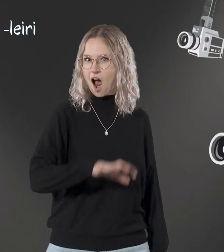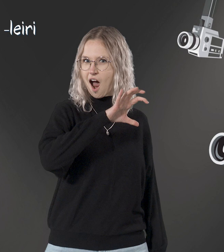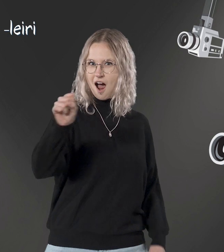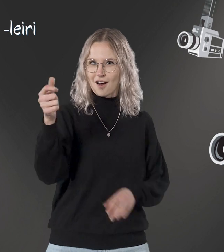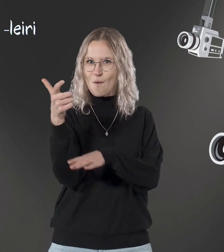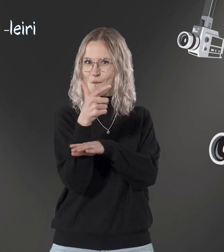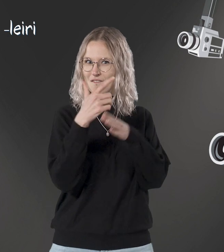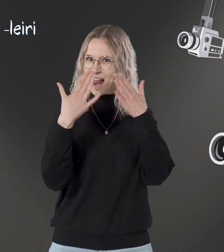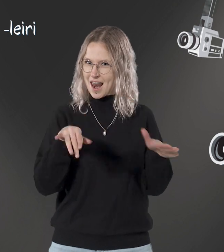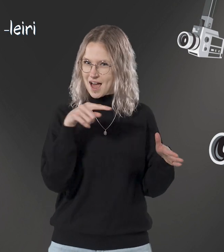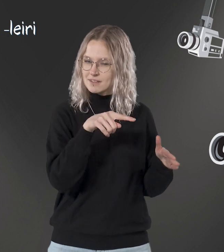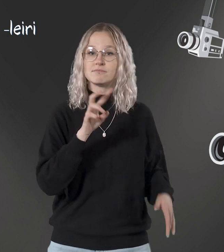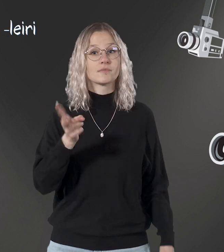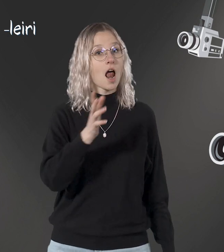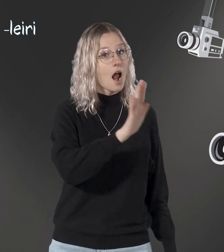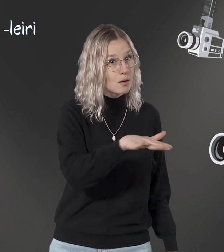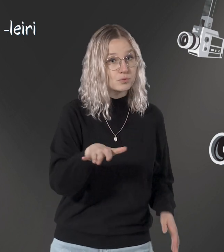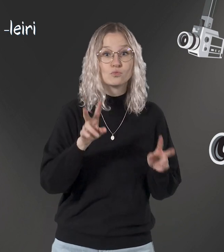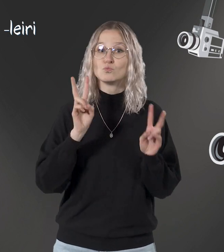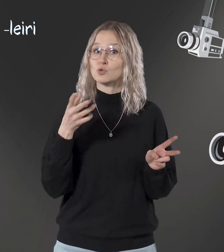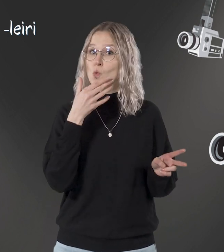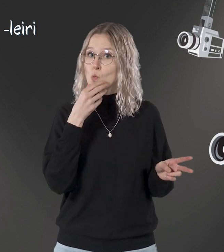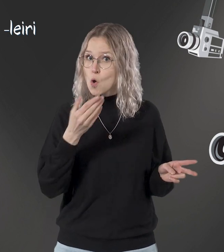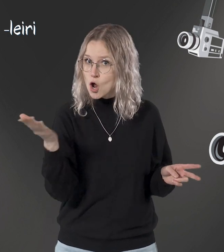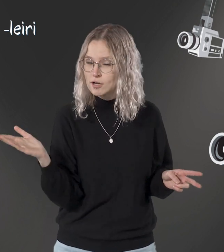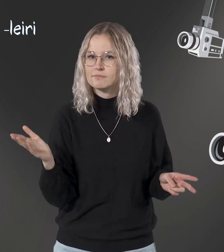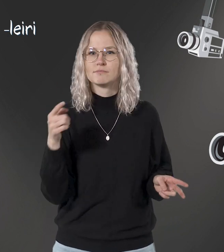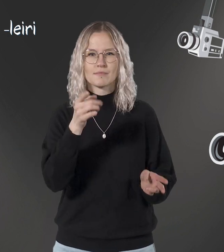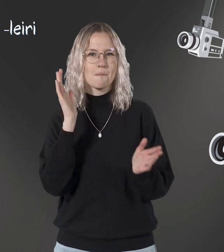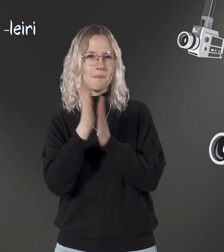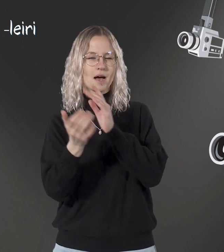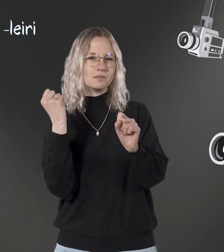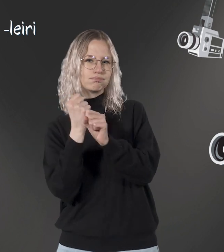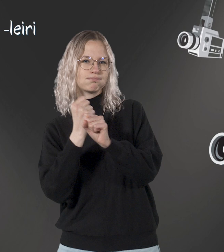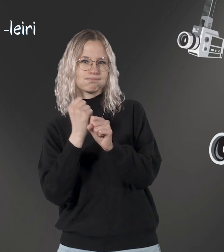Kaikki kuvaa! -leirillä lapset ja nuoret pääsevät tekemään -